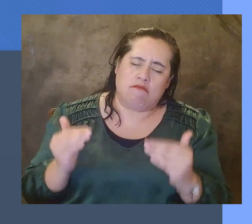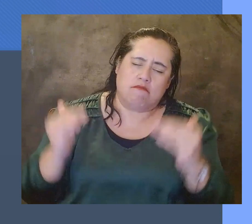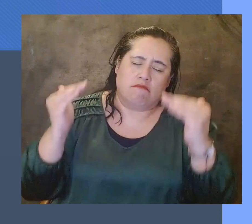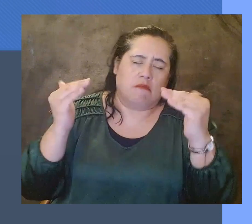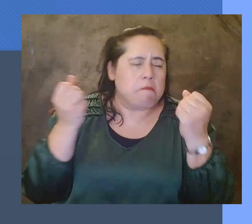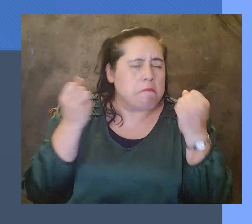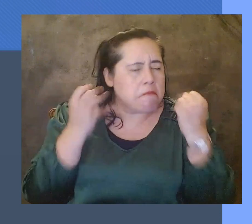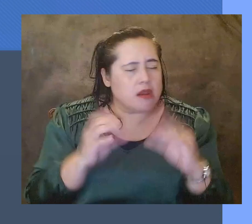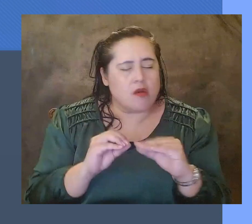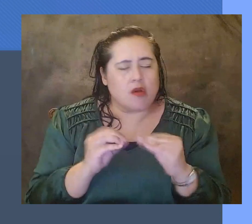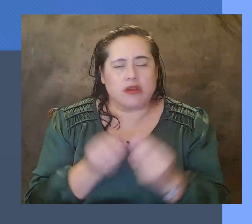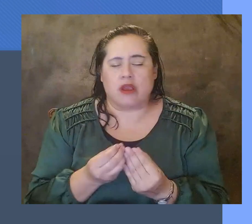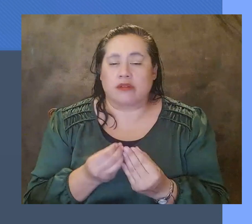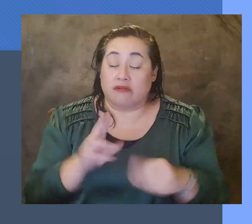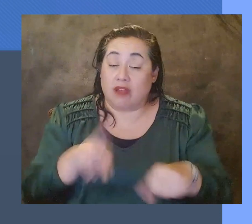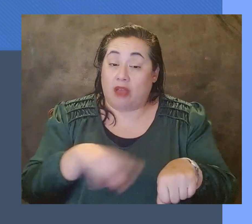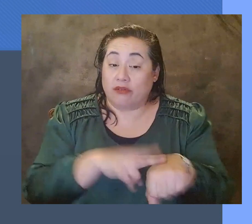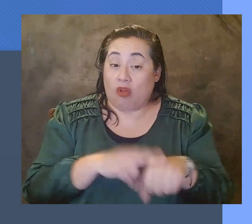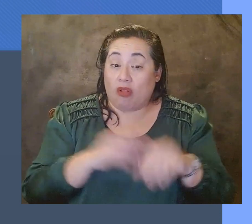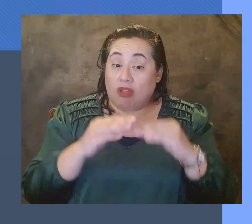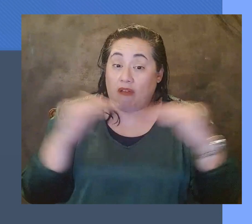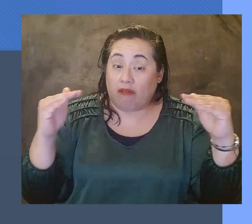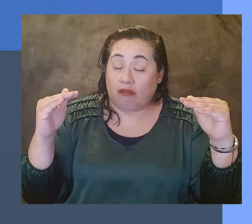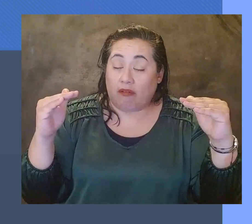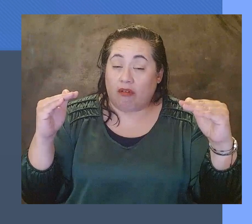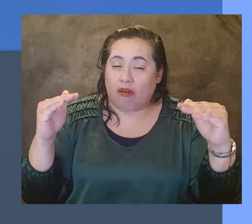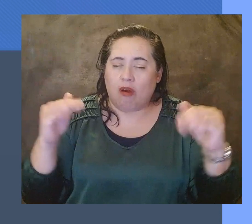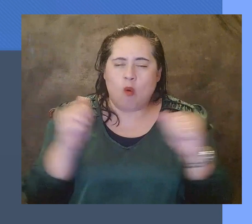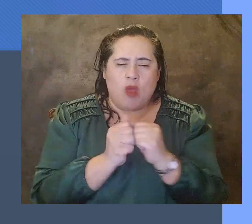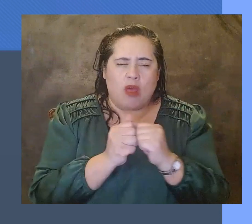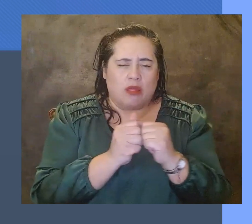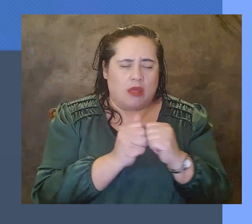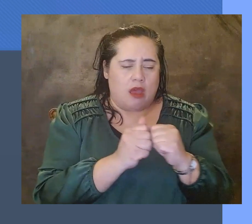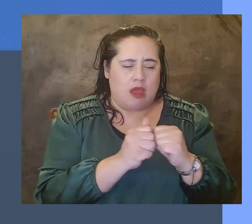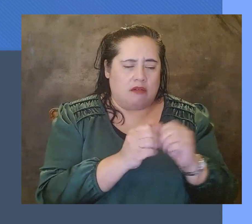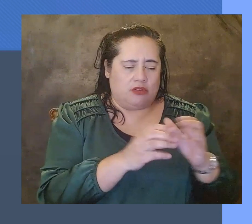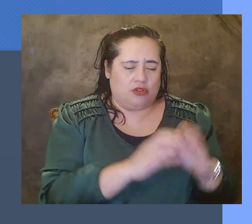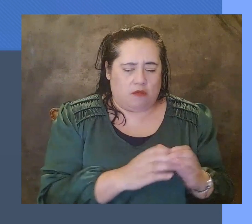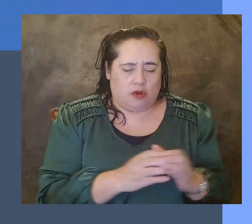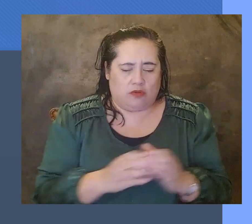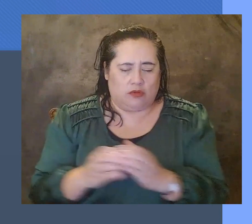Varias organizaciones son nacionales, con capítulos afiliados.